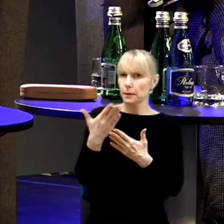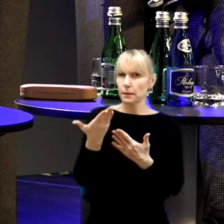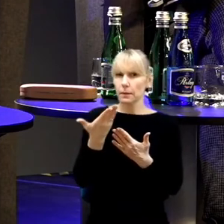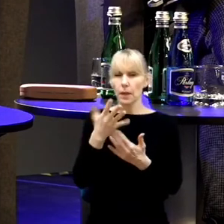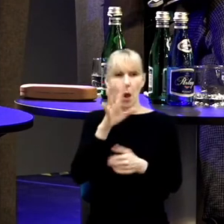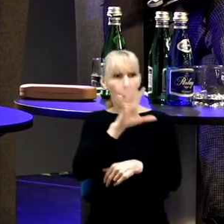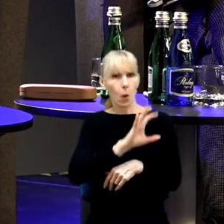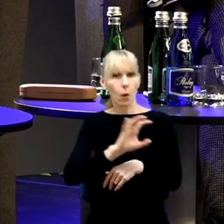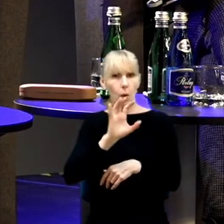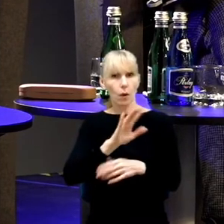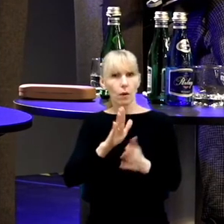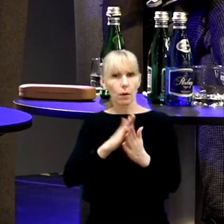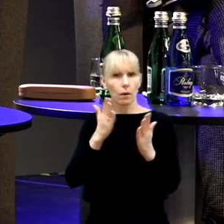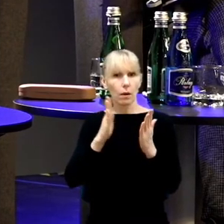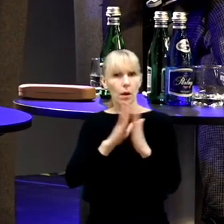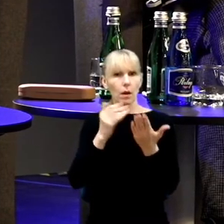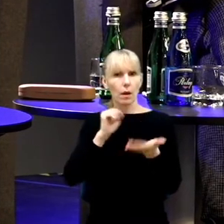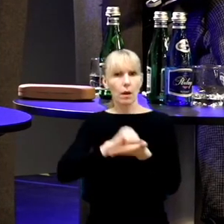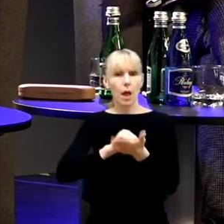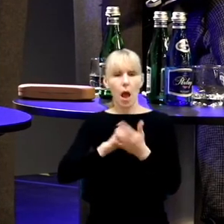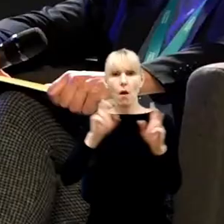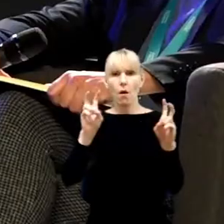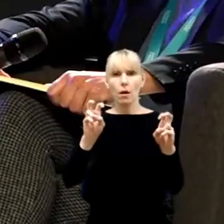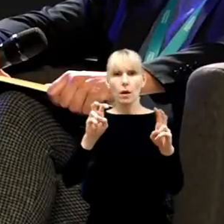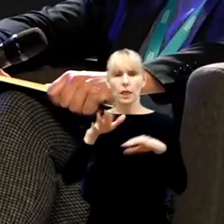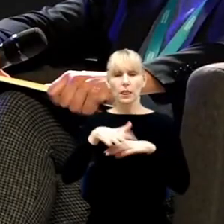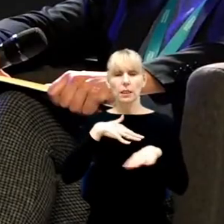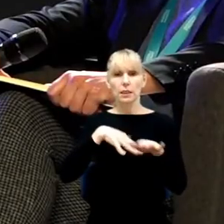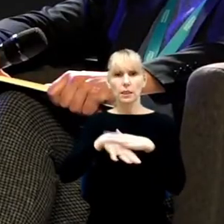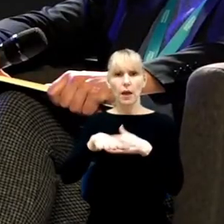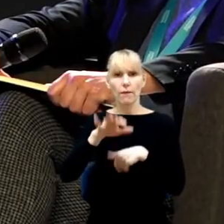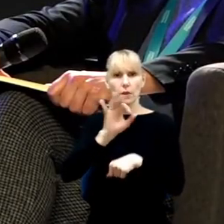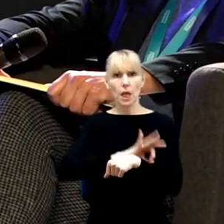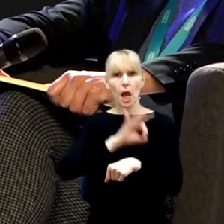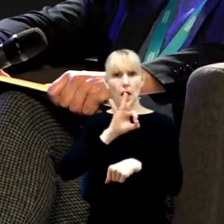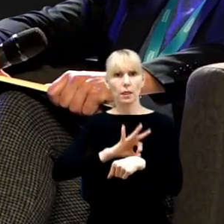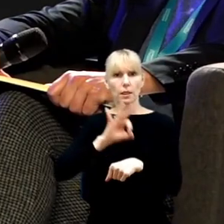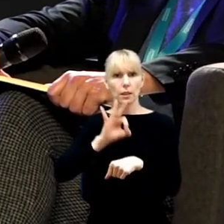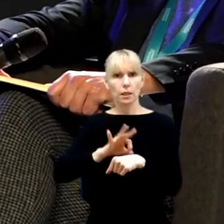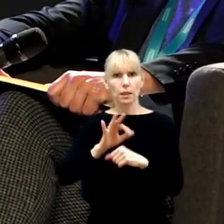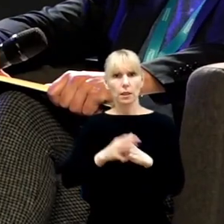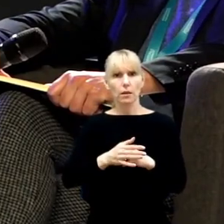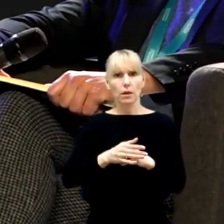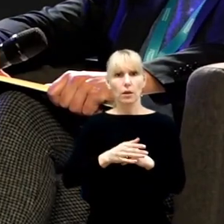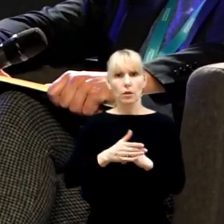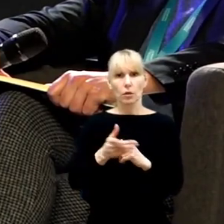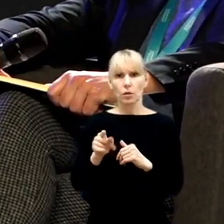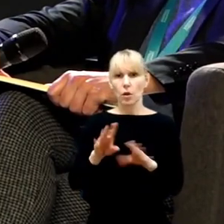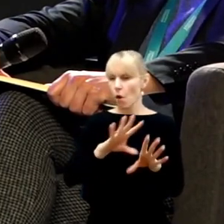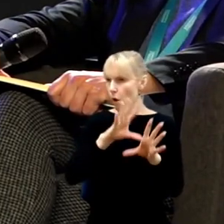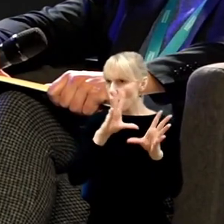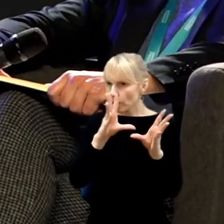magazynu Zawód Architekt wskazuje, że one wszystkie miały bardzo wysoką jakość przestrzenną i architektoniczną.